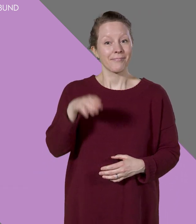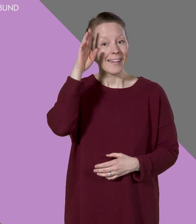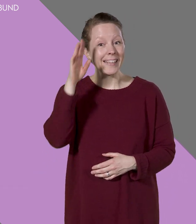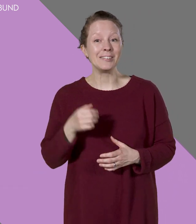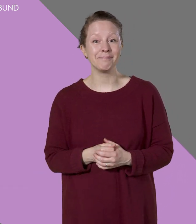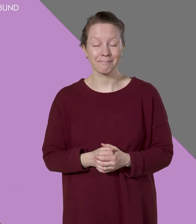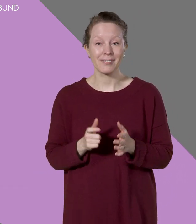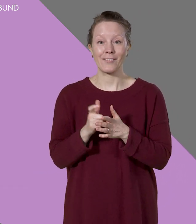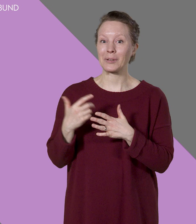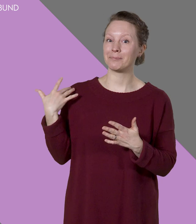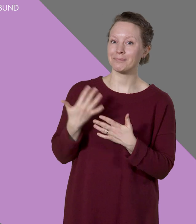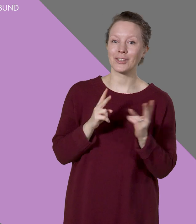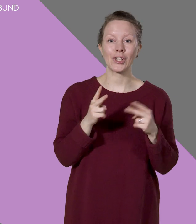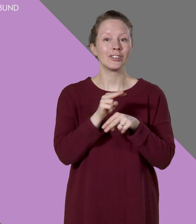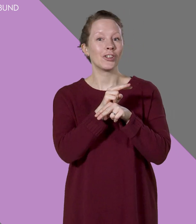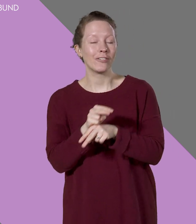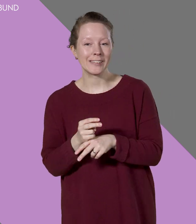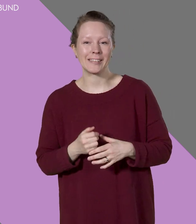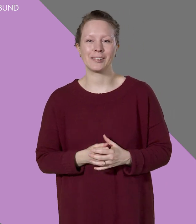Hej! Det är dags för den här veckans nyhetsöversikt.